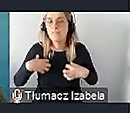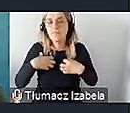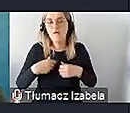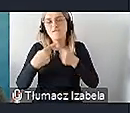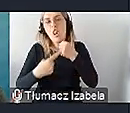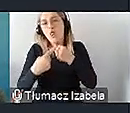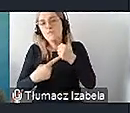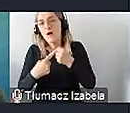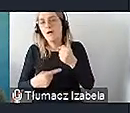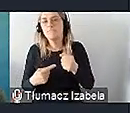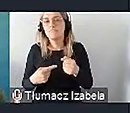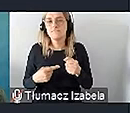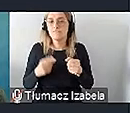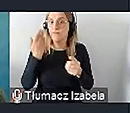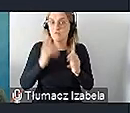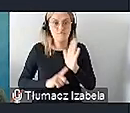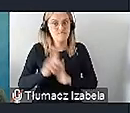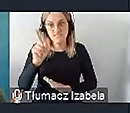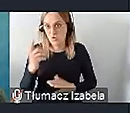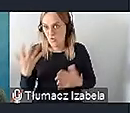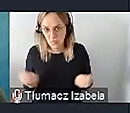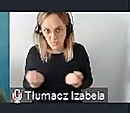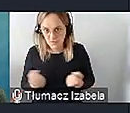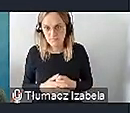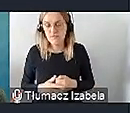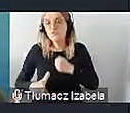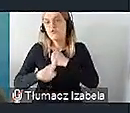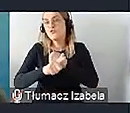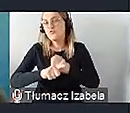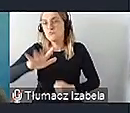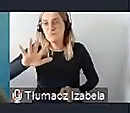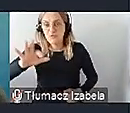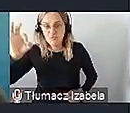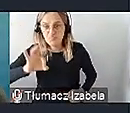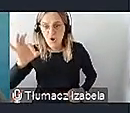to ta liczba jest bardzo wysoka. Mówi się, że jakieś 75% naszych neuronów